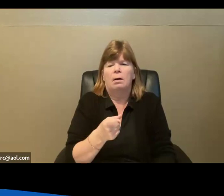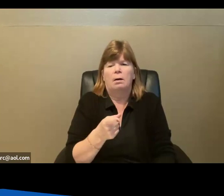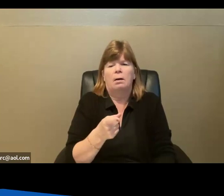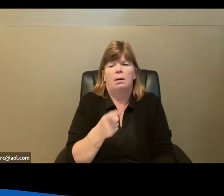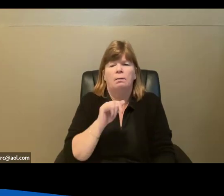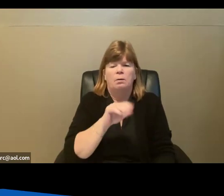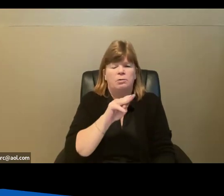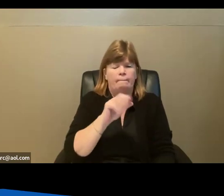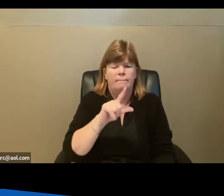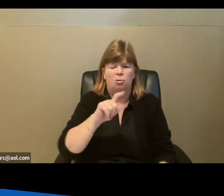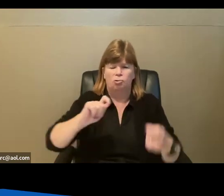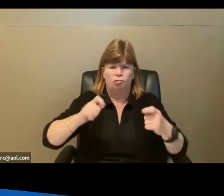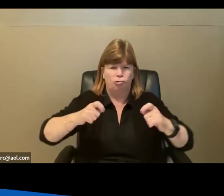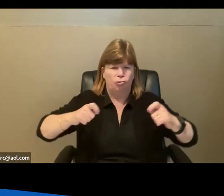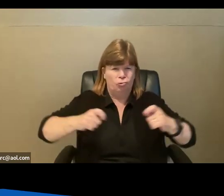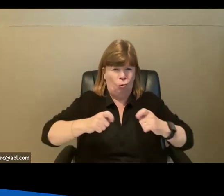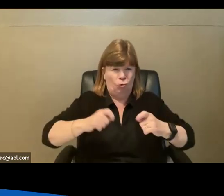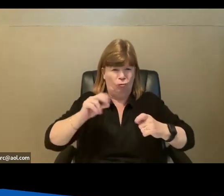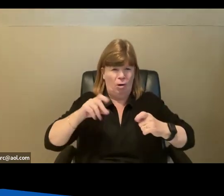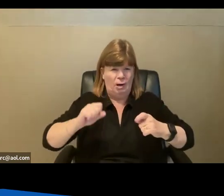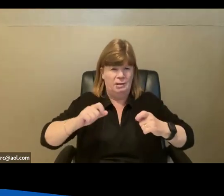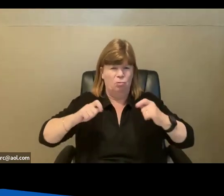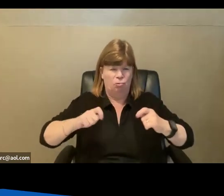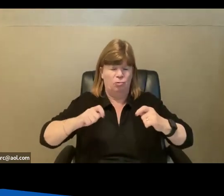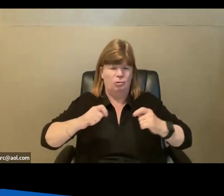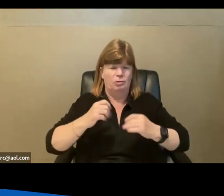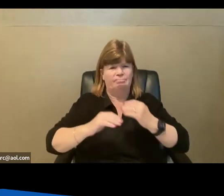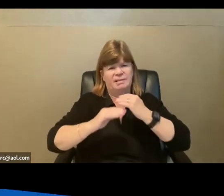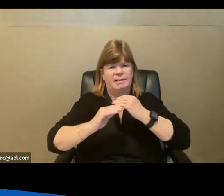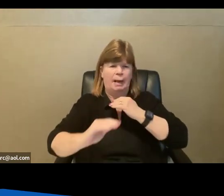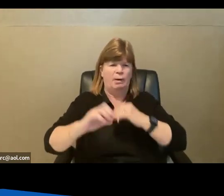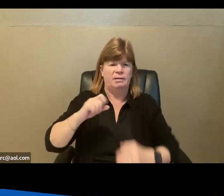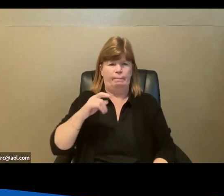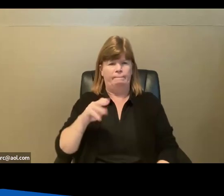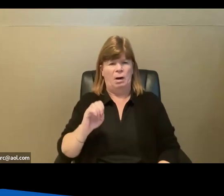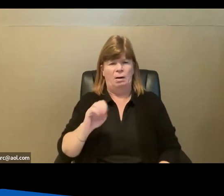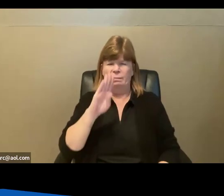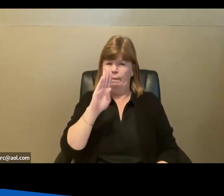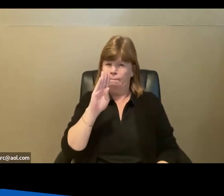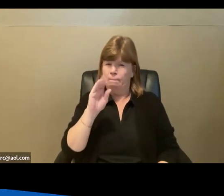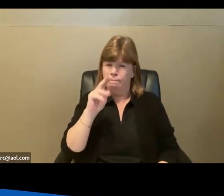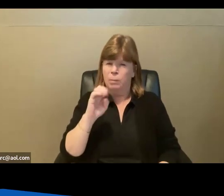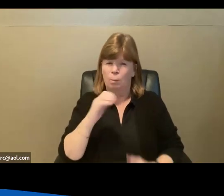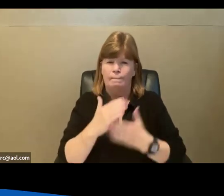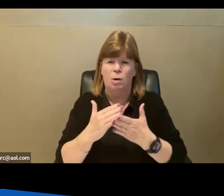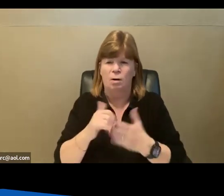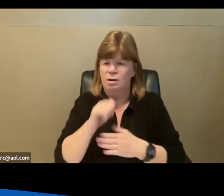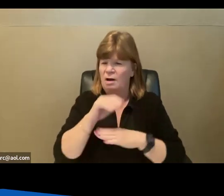metálicos que sujetan las varillas están estabilizando la columna, la parte ósea de la columna. No están afectando la médula espinal.